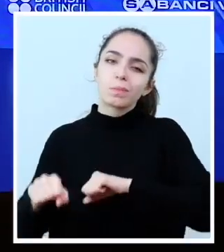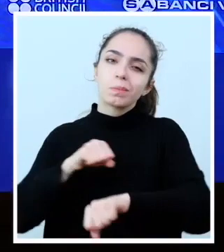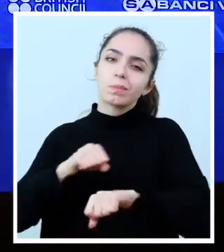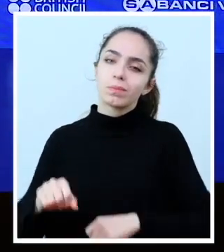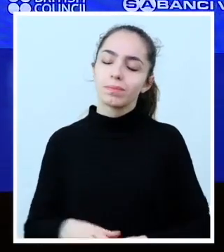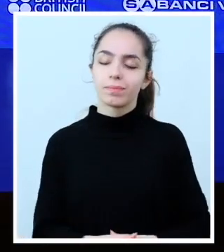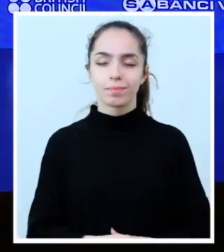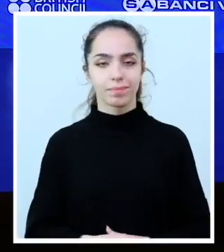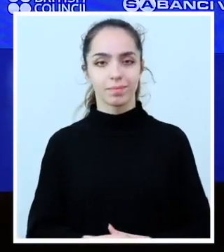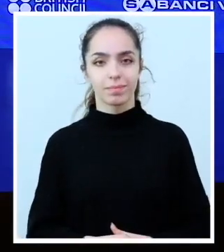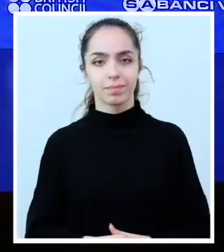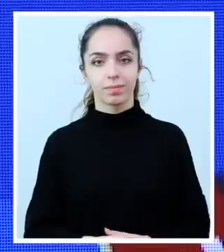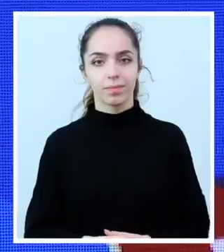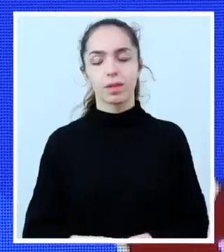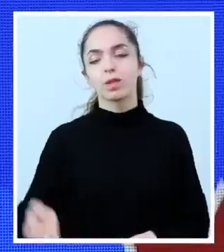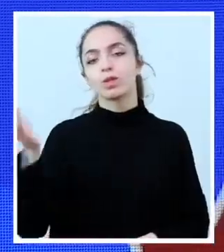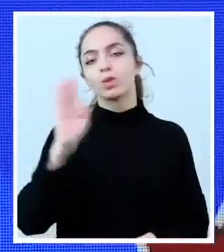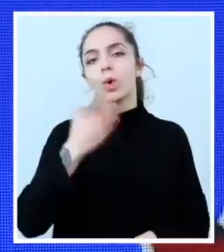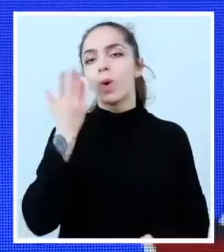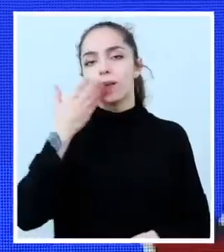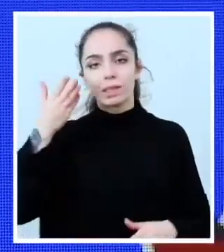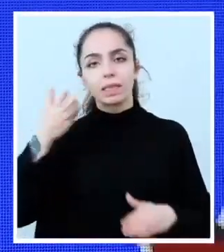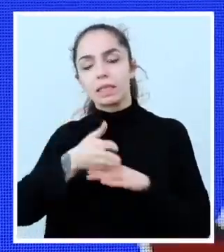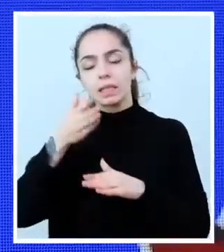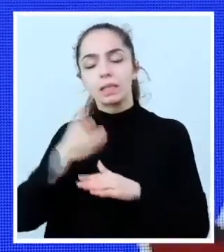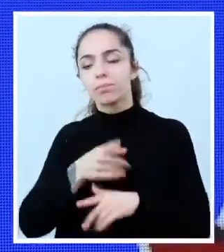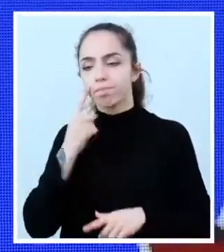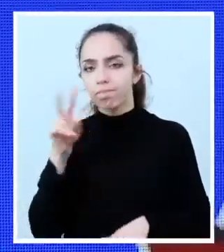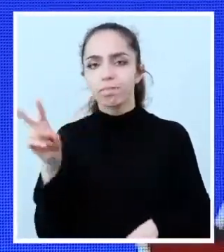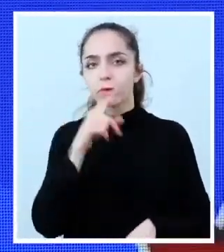Ben de bunun için uğraştım. Sonra gittiğim okullarda düşündüm.